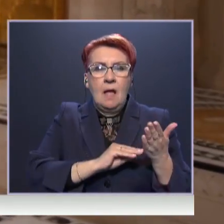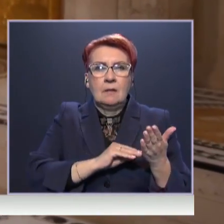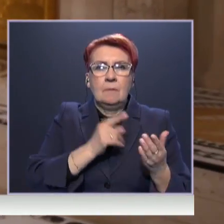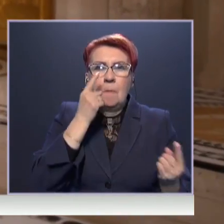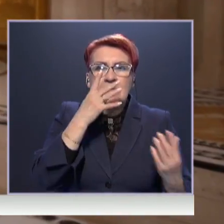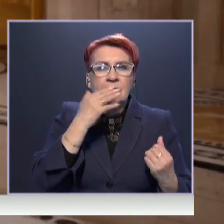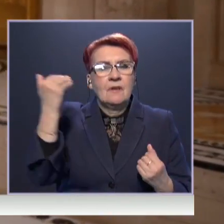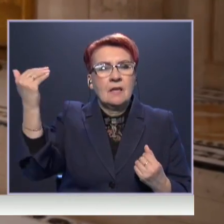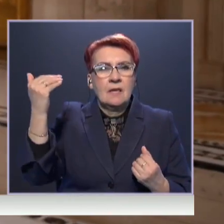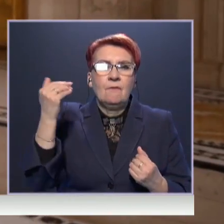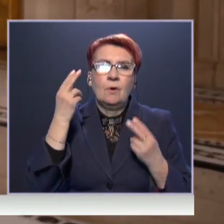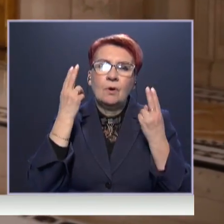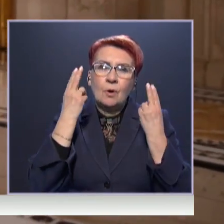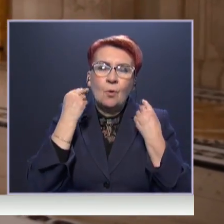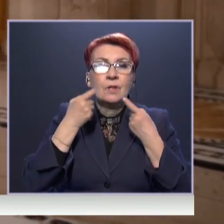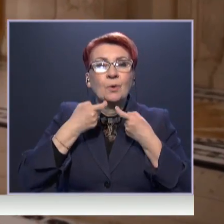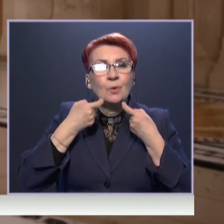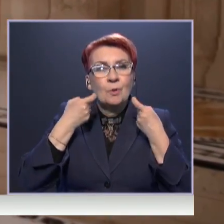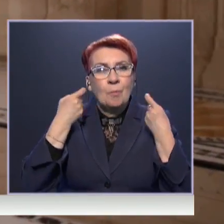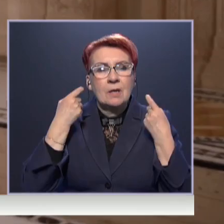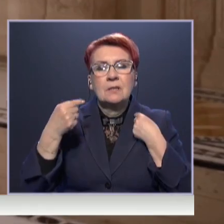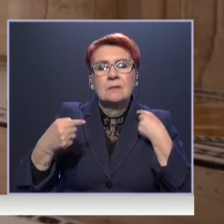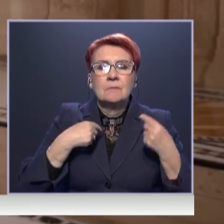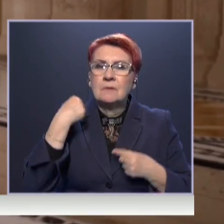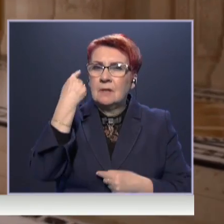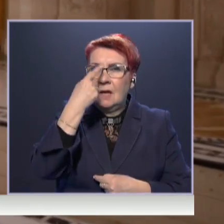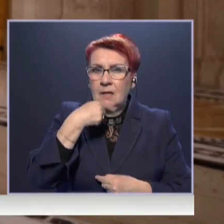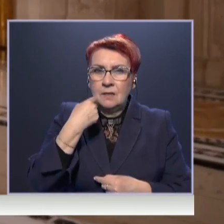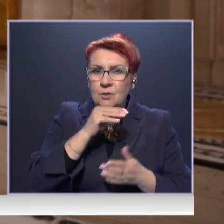его кроткая улыбающаяся изможденное лицо и склонив